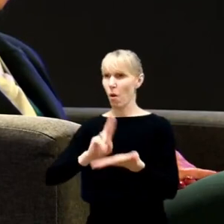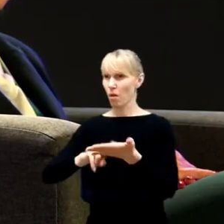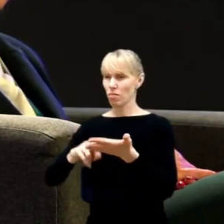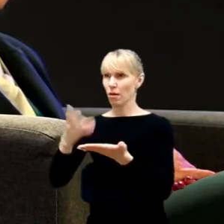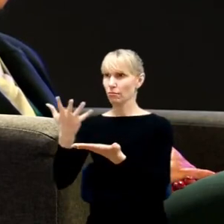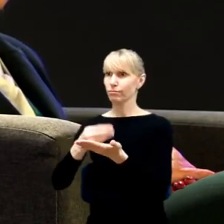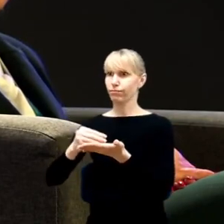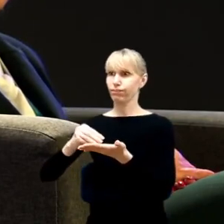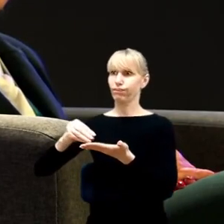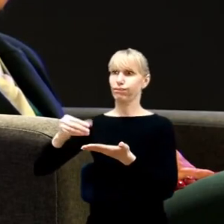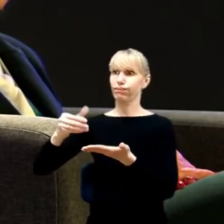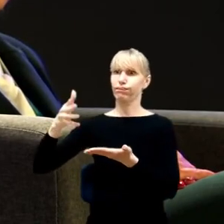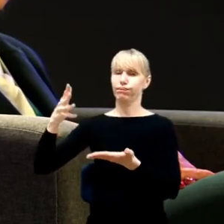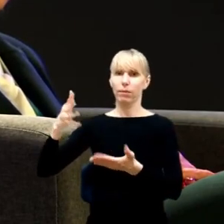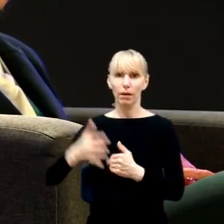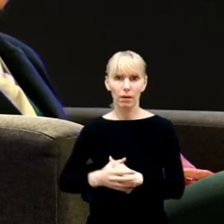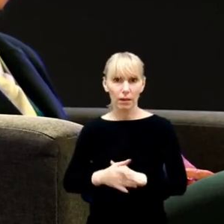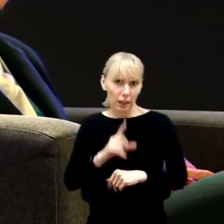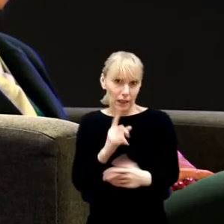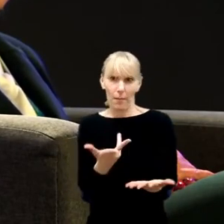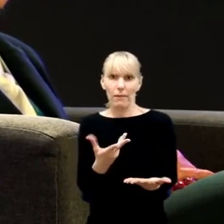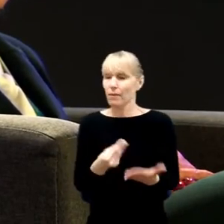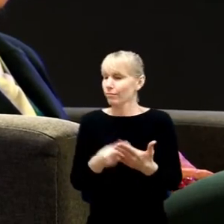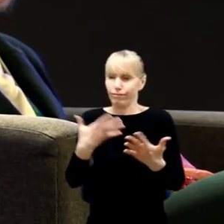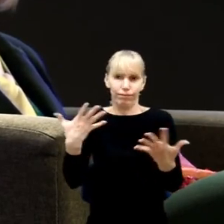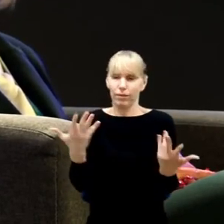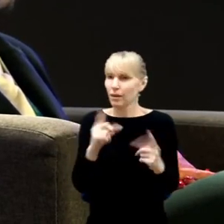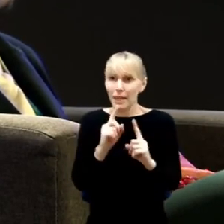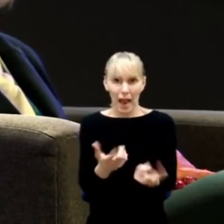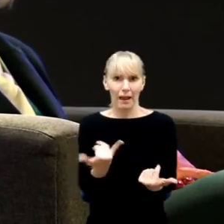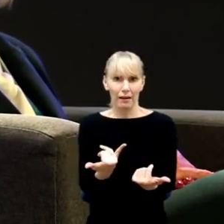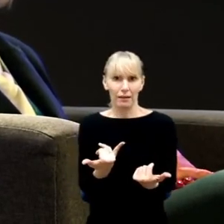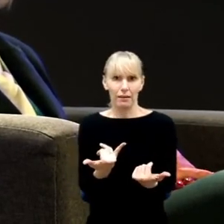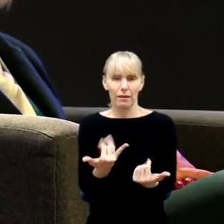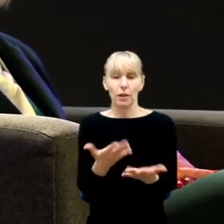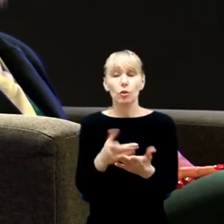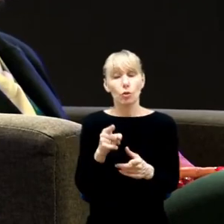I naprawdę przydałby się, to by znacznie poprawiło wygląd